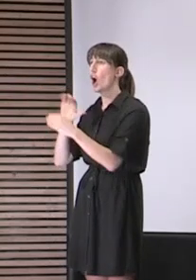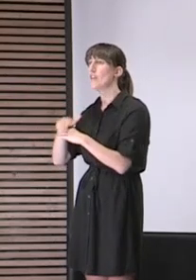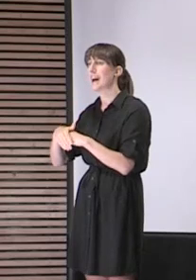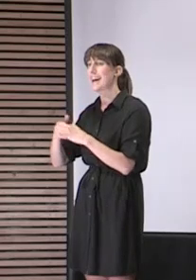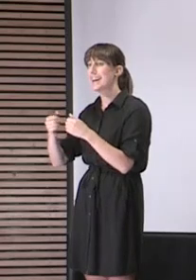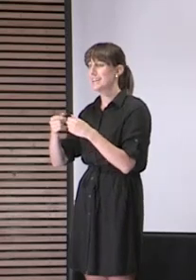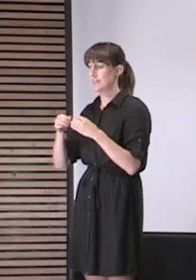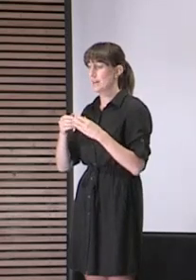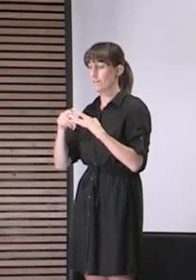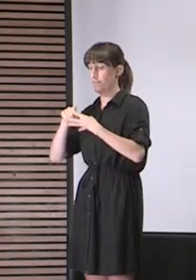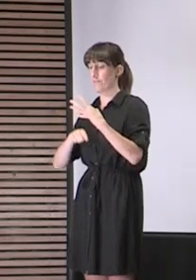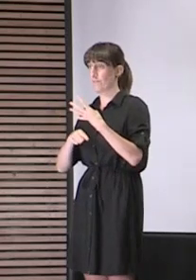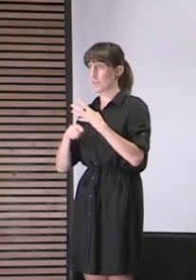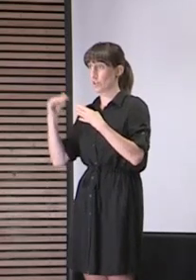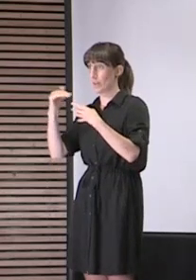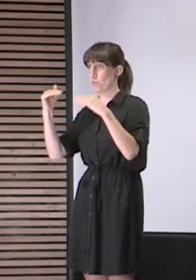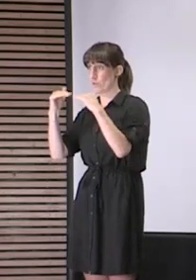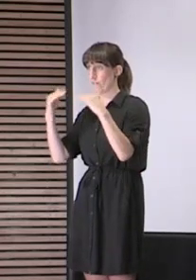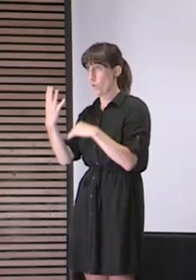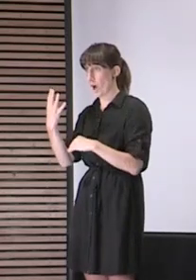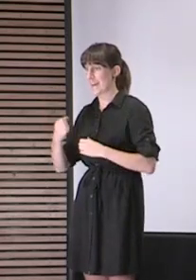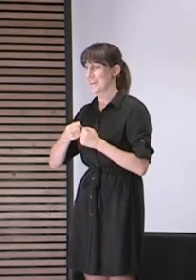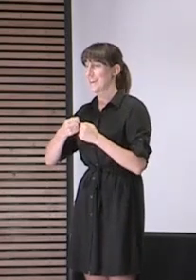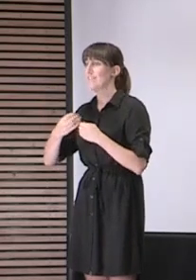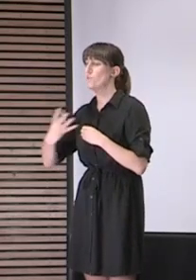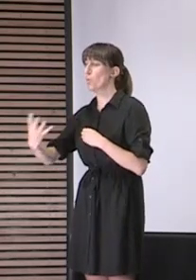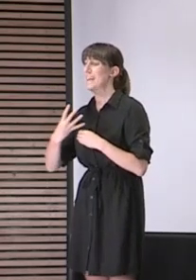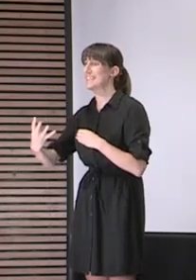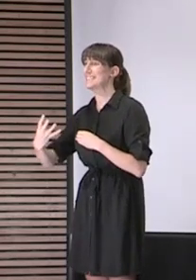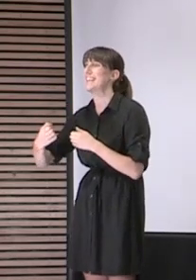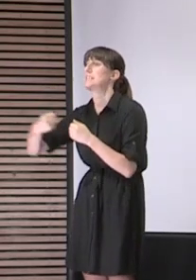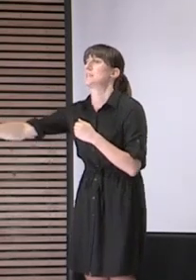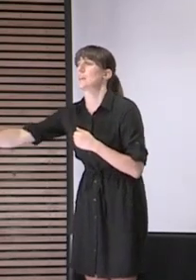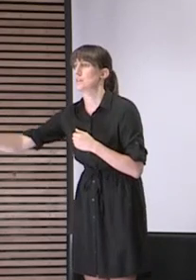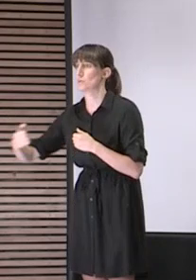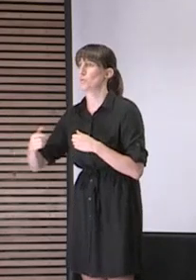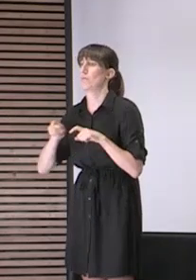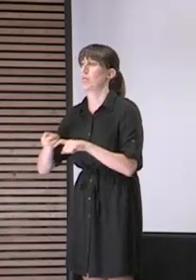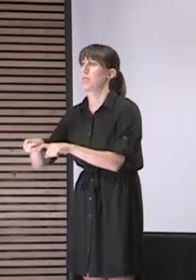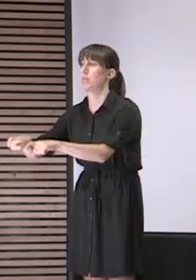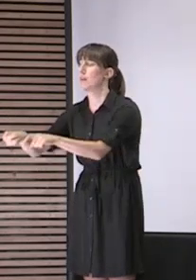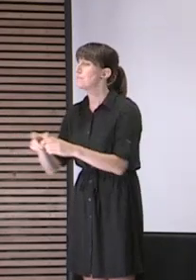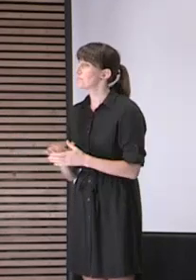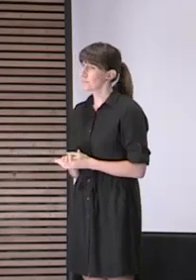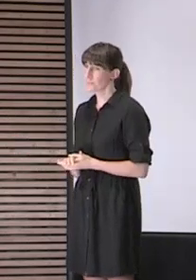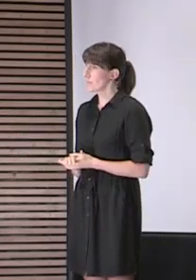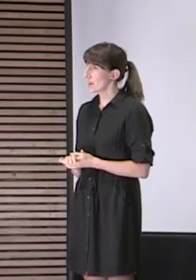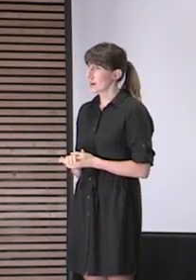Ardern: Sí, estoy feliz de ser muy clara. En primer lugar, he